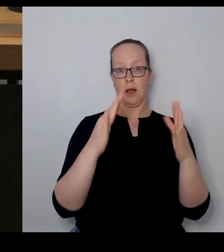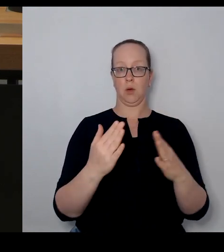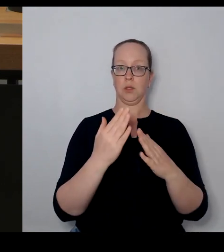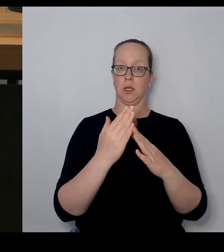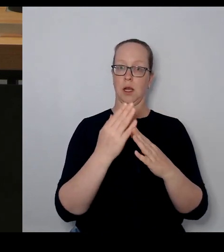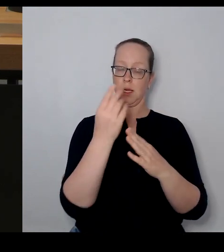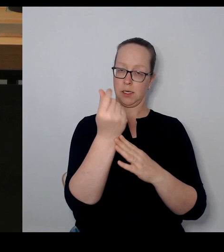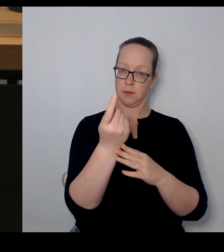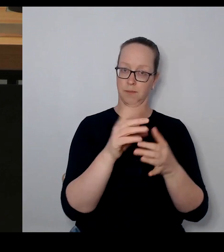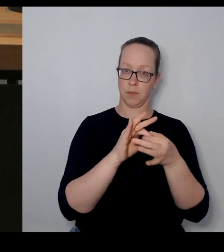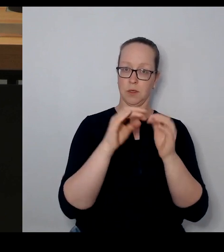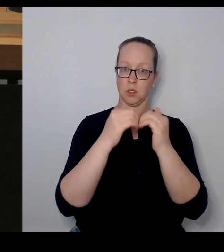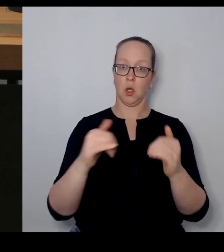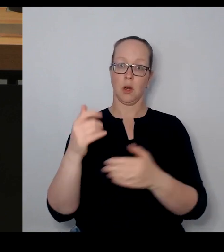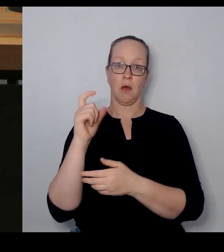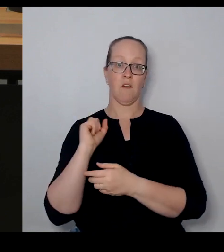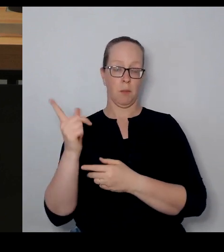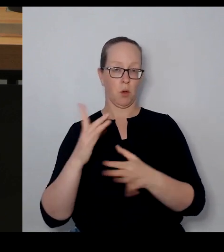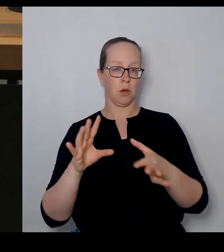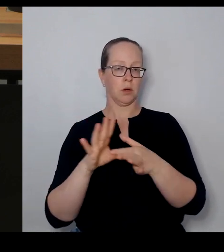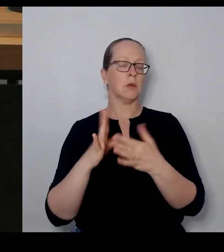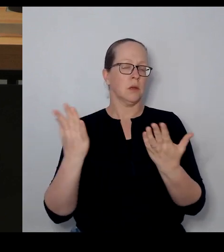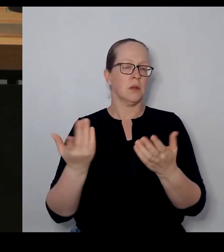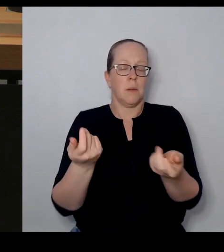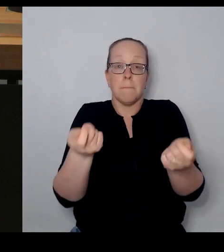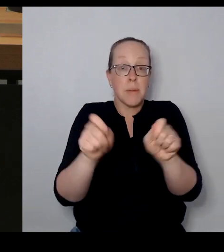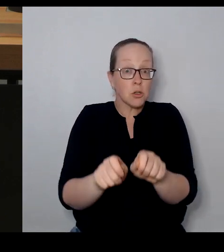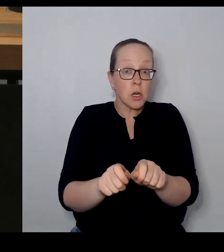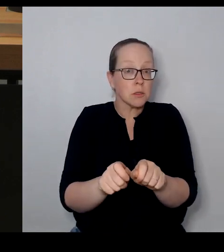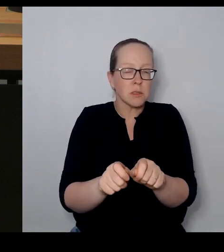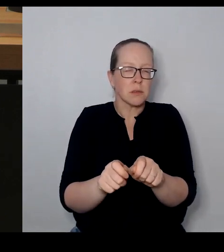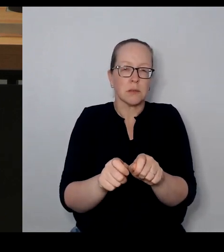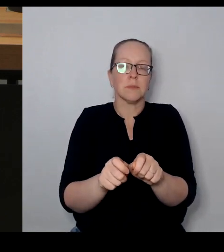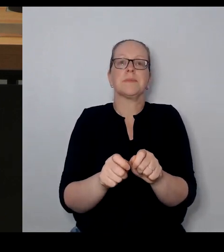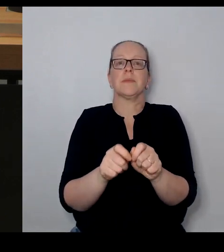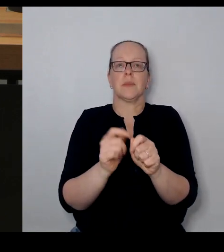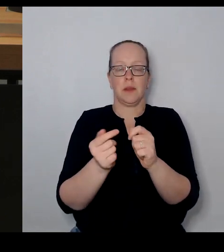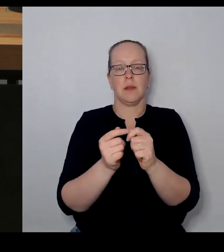externen Gutachter beauftragt hat. Die Koalition ist hier sehr verantwortungsbewusst